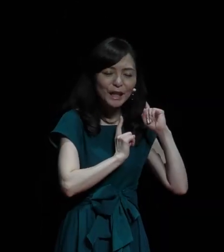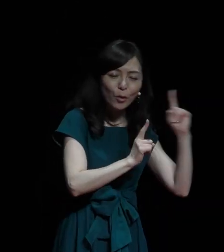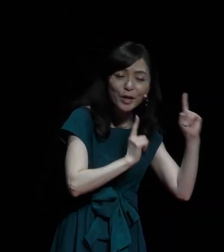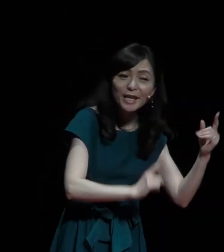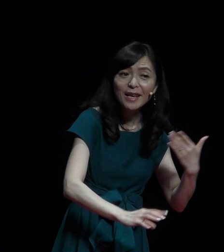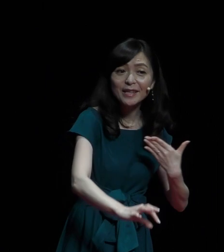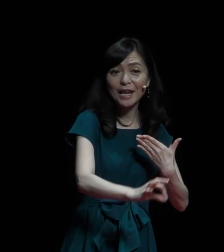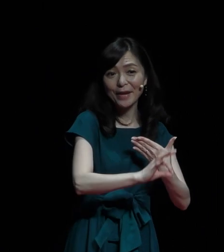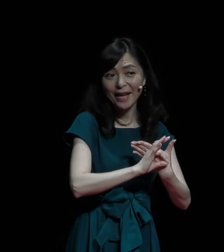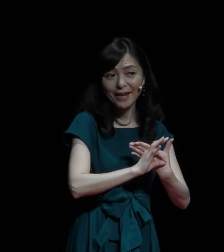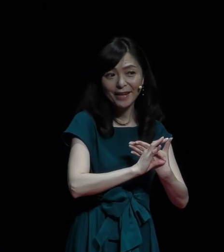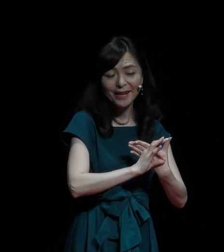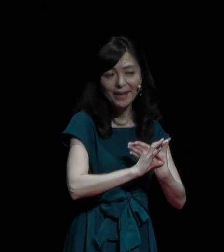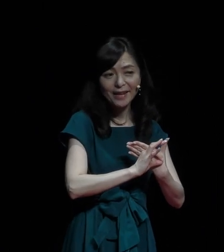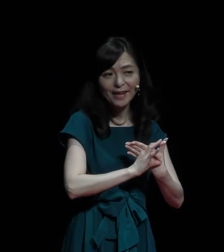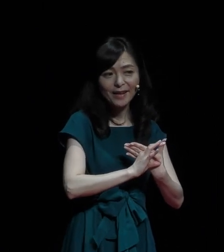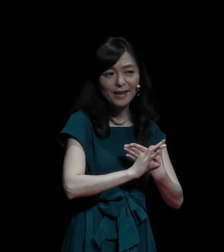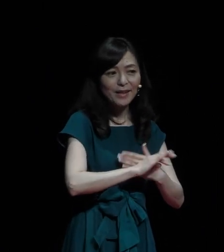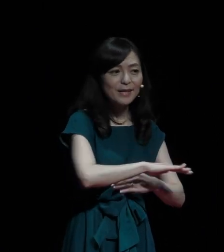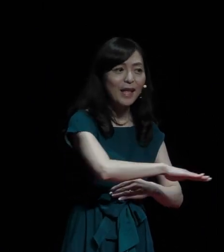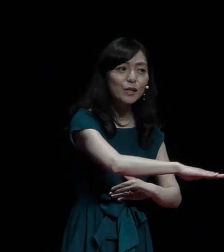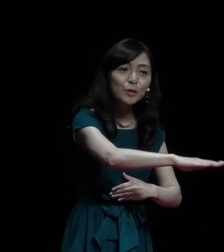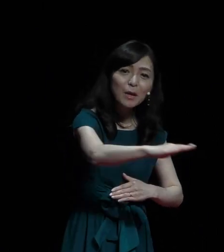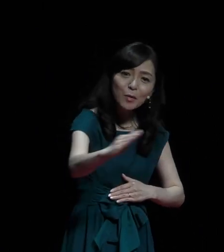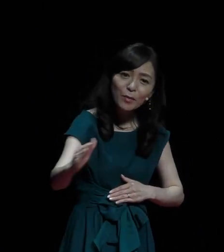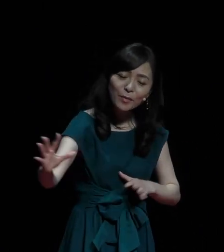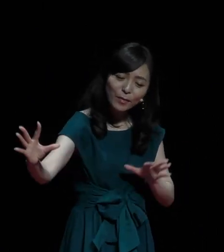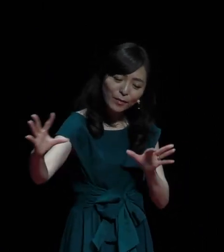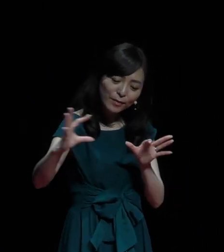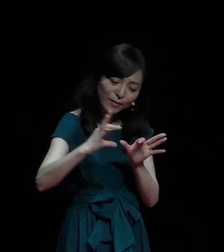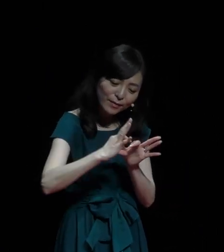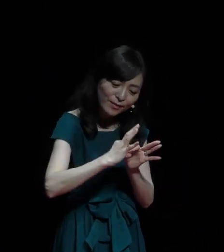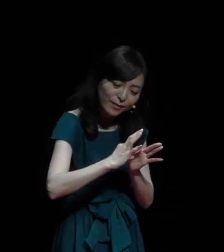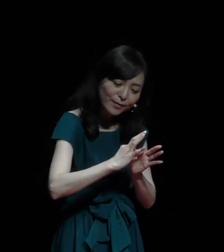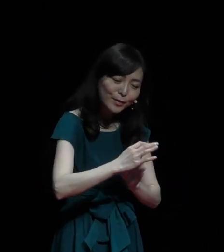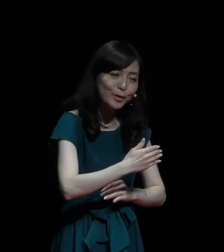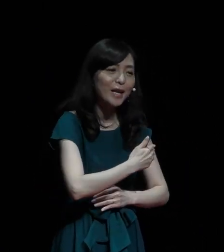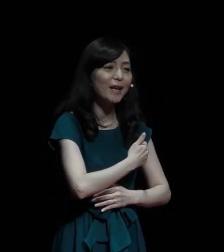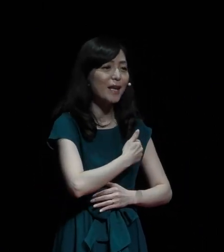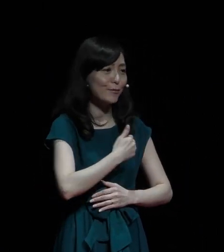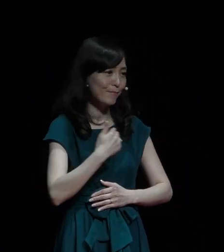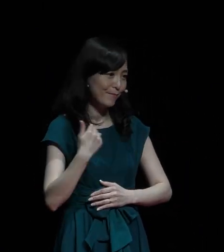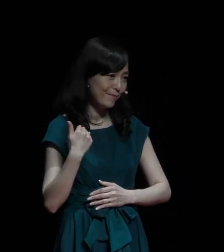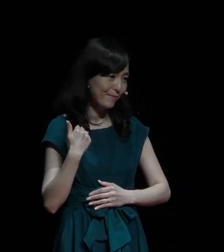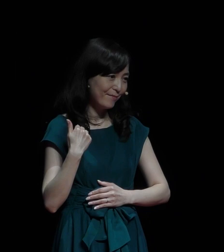Si al menos pudiera escuchar podría conectar con cualquiera.